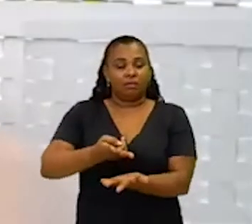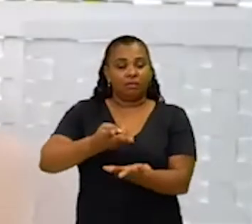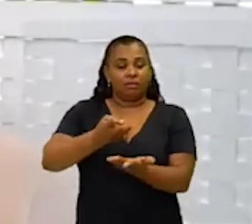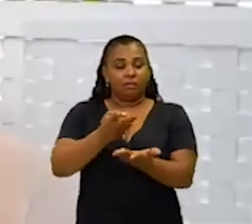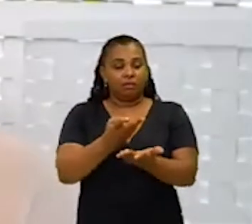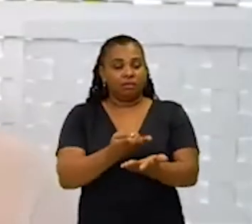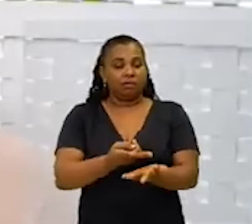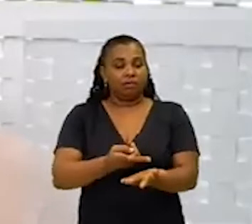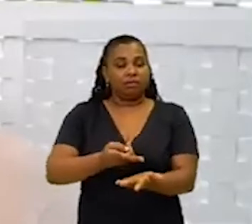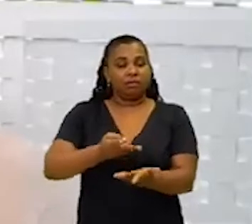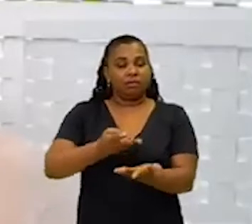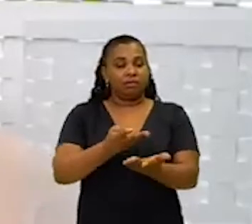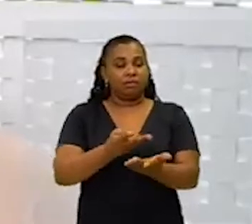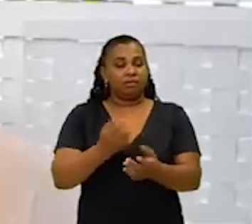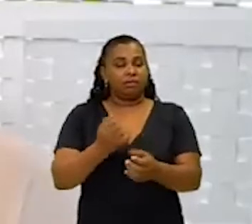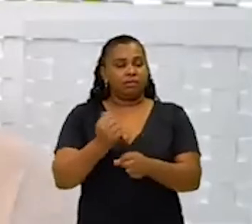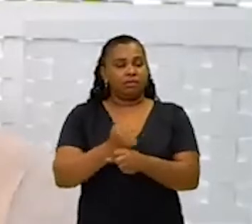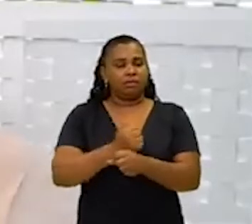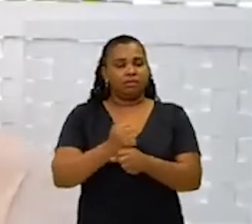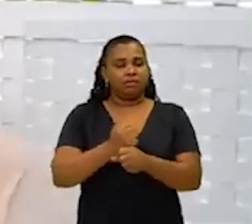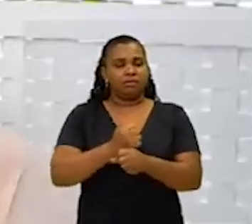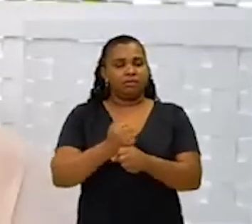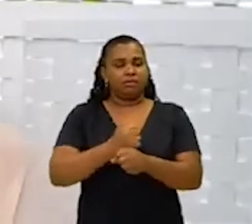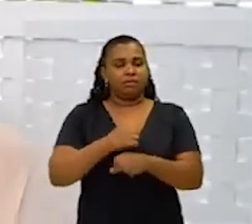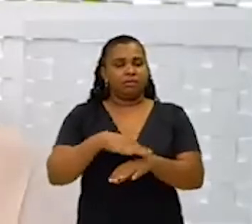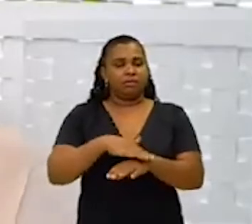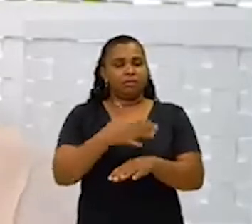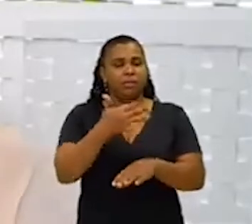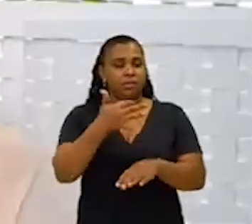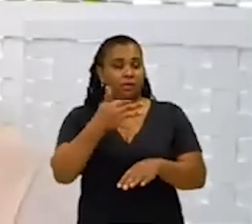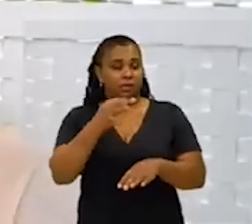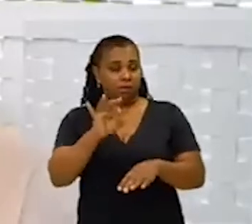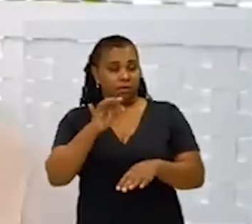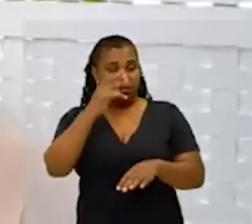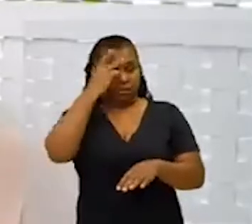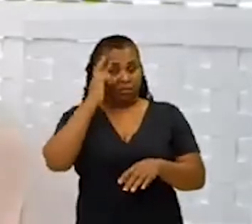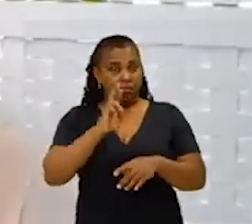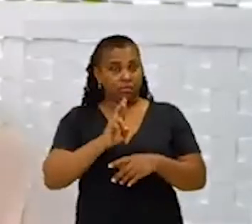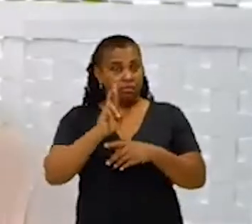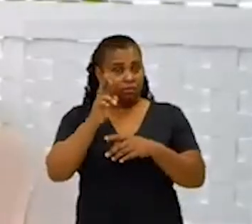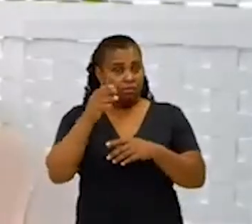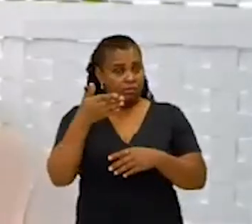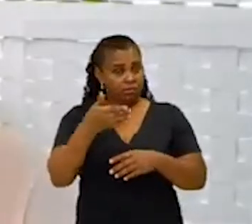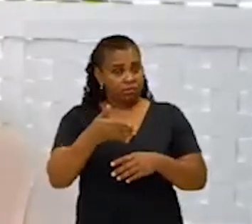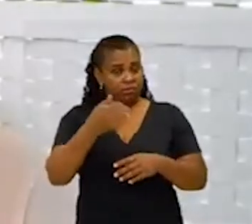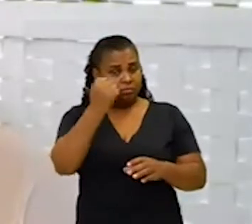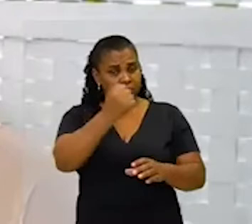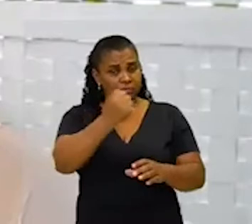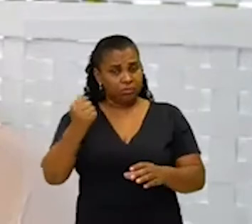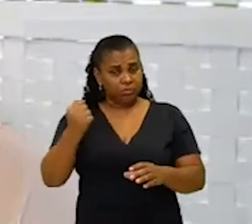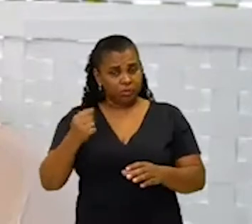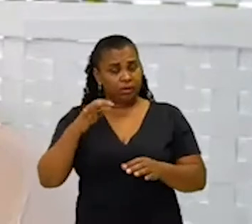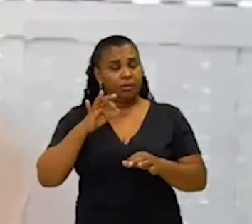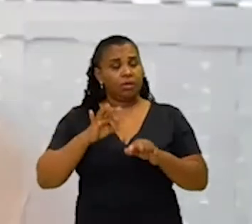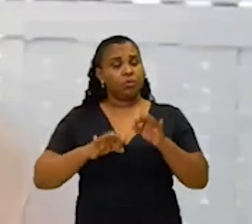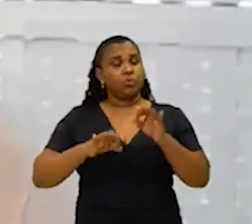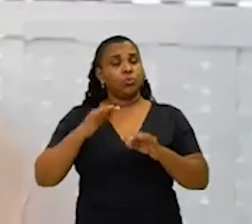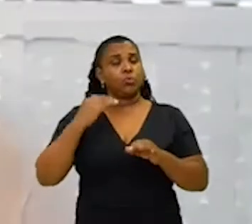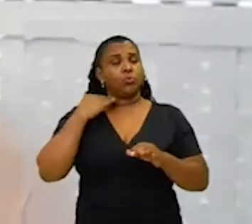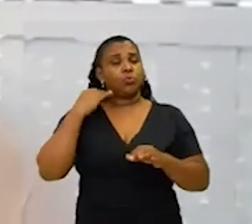foram décadas para que os responsáveis ou sem é algo da justiça e nós vemos nessa trajetória